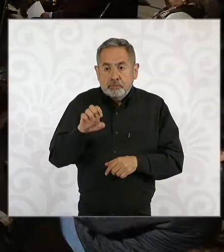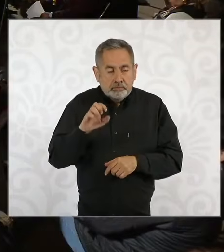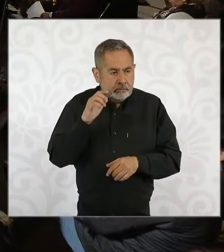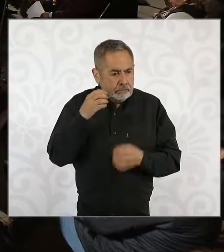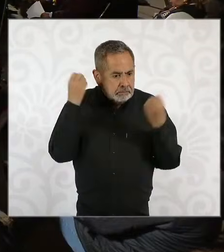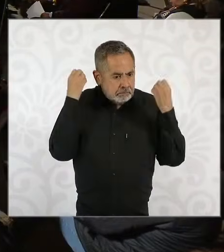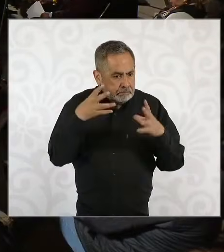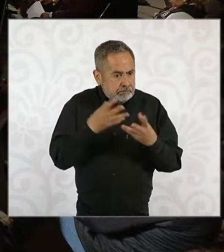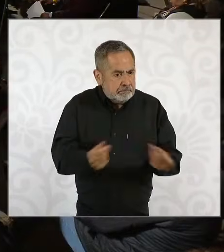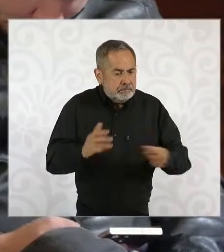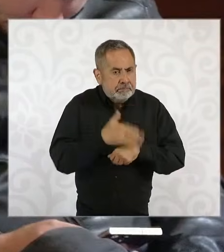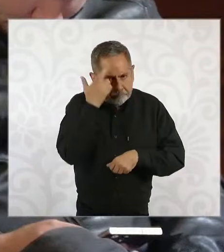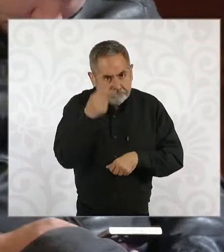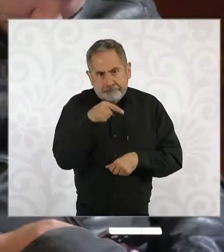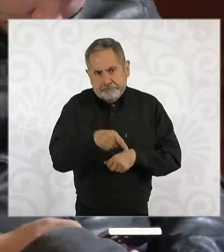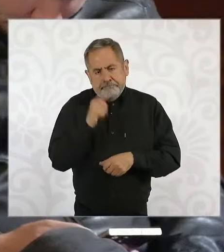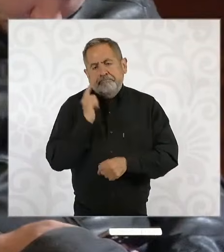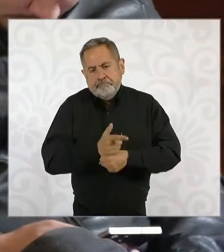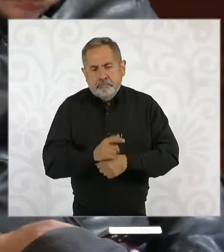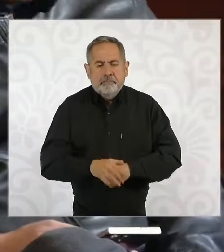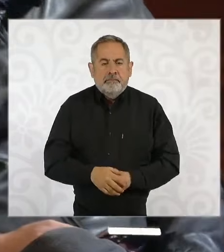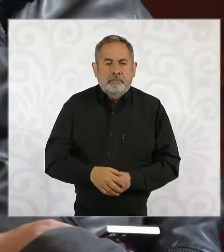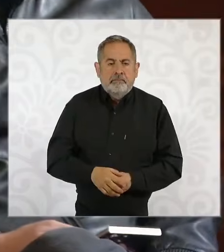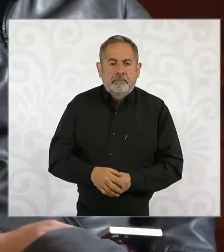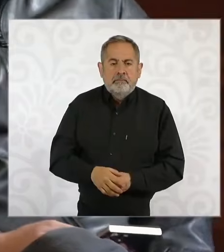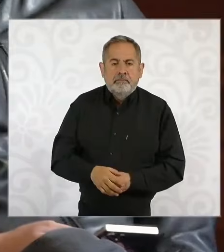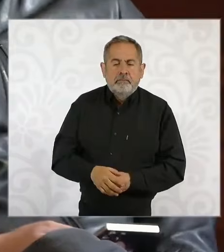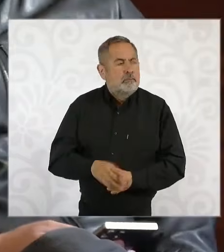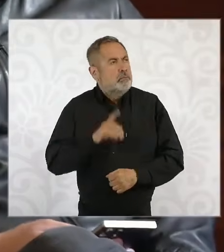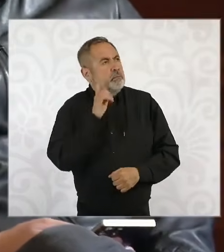que en Chiapas también este hallazgo puede llevar a ampliar las investigaciones arqueológicas, valga